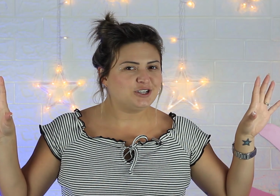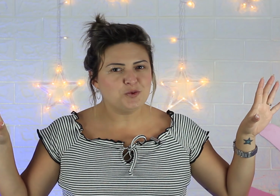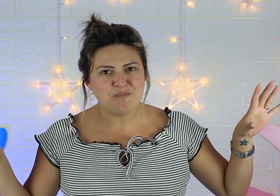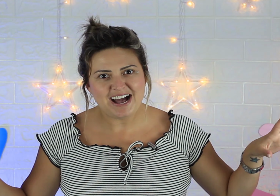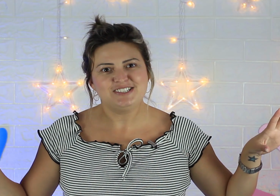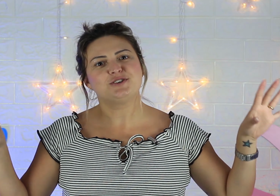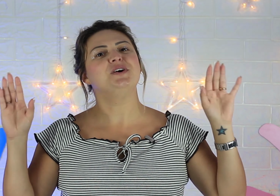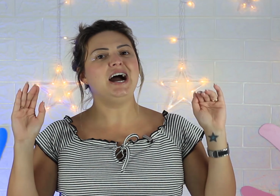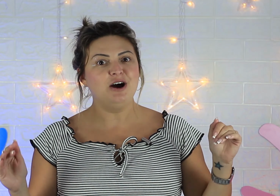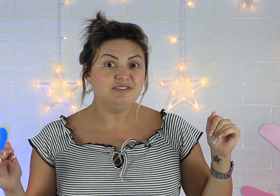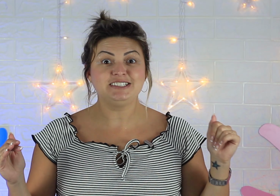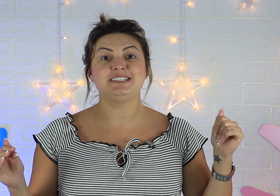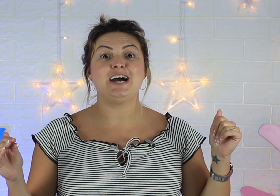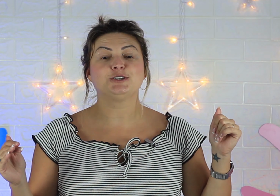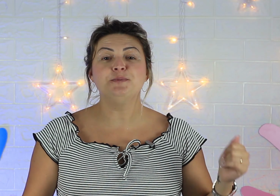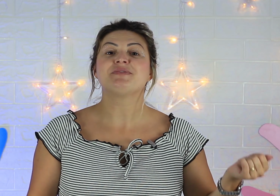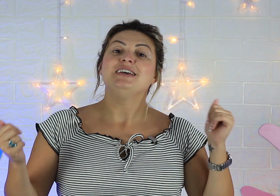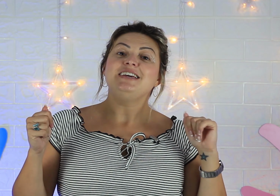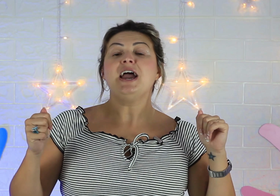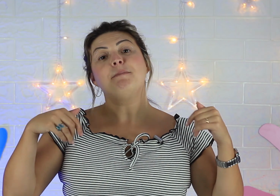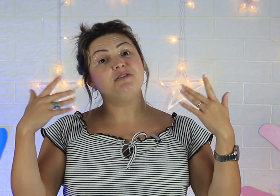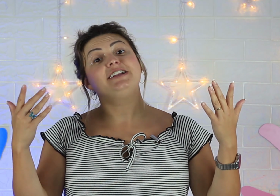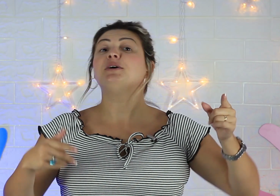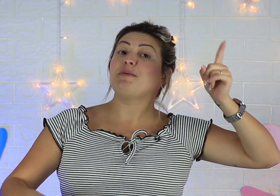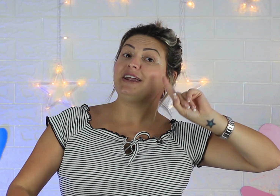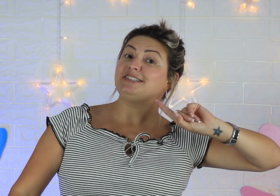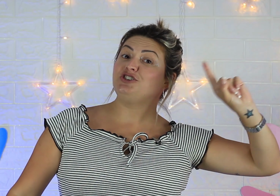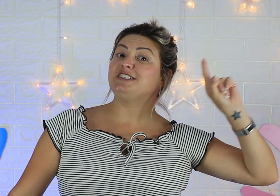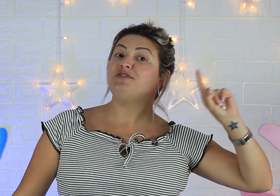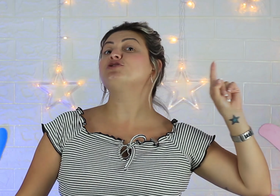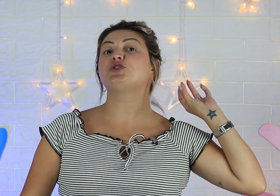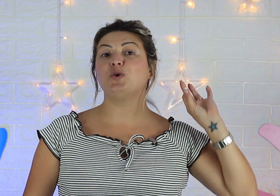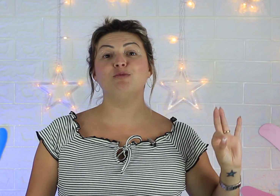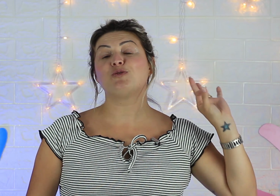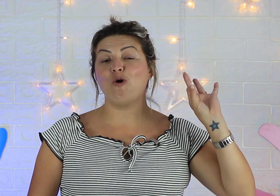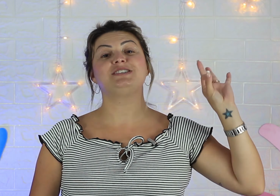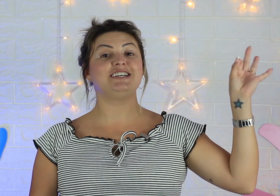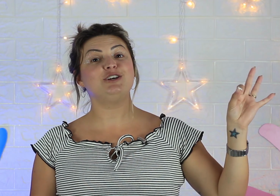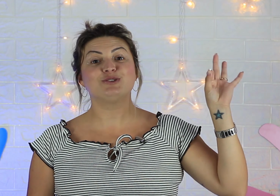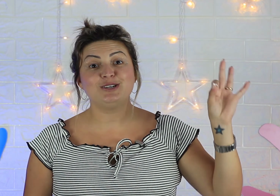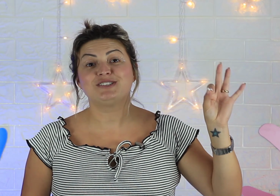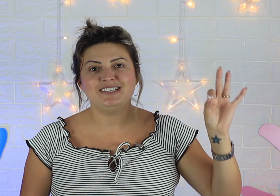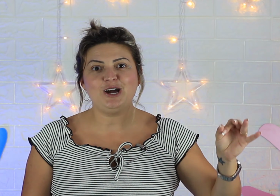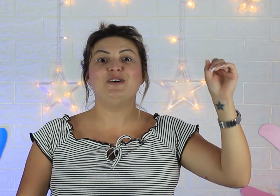completo do básico ao avançado e aproveita também para assistir esse vídeo de como conseguir o seu